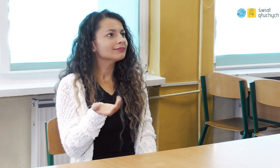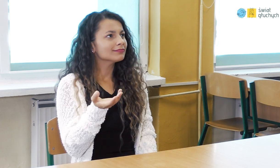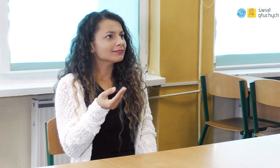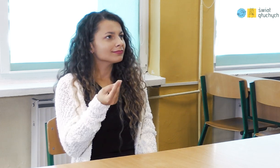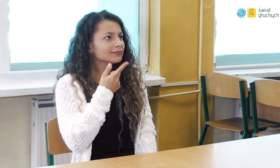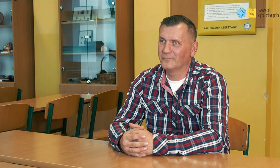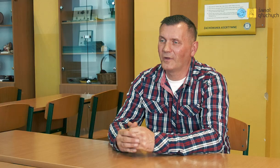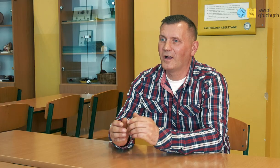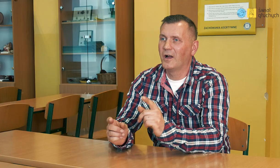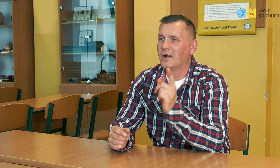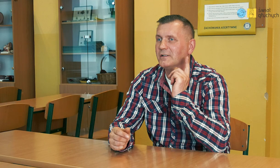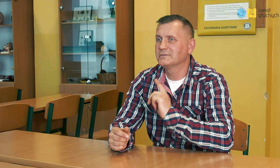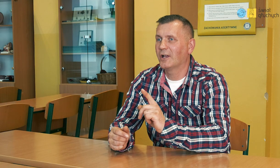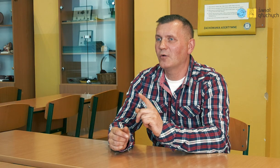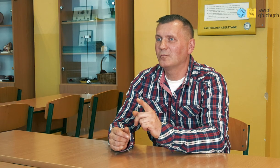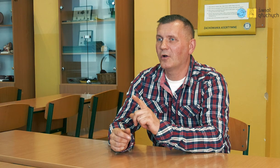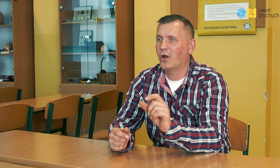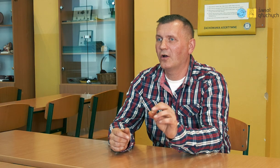A w liceum?